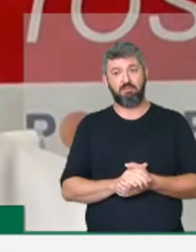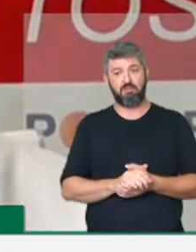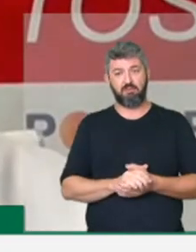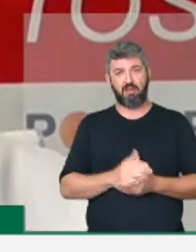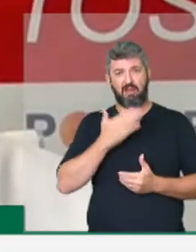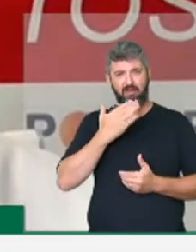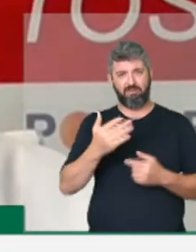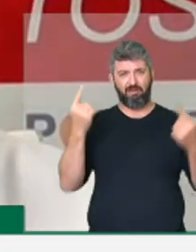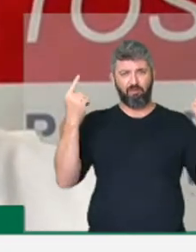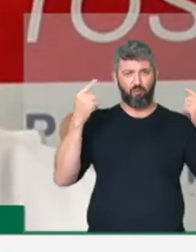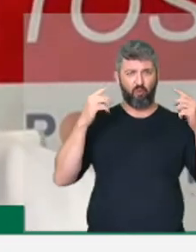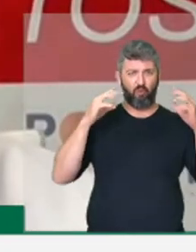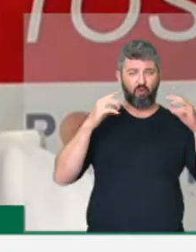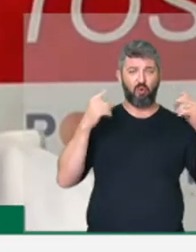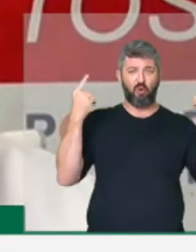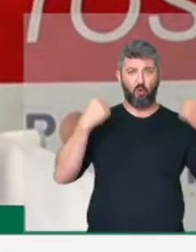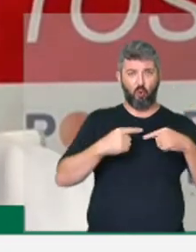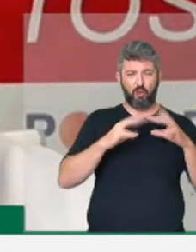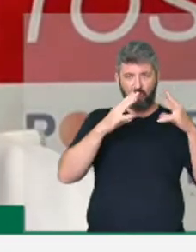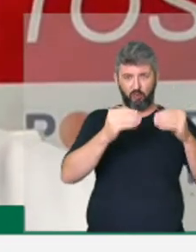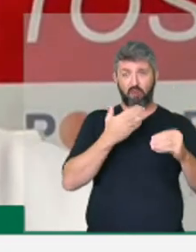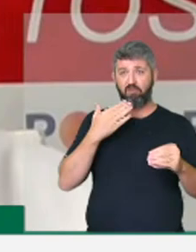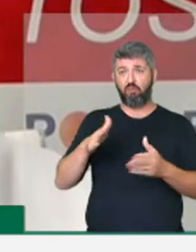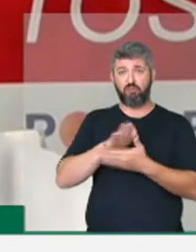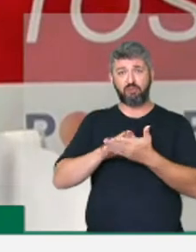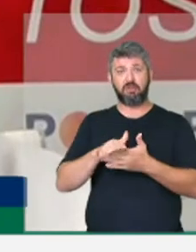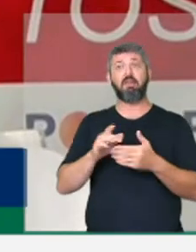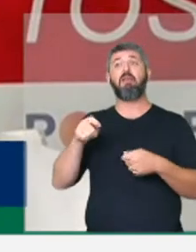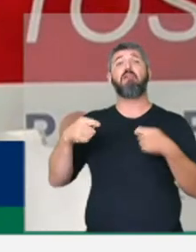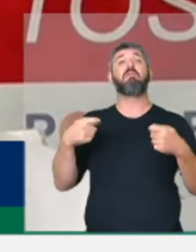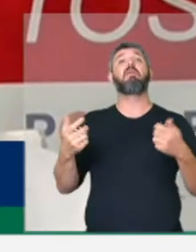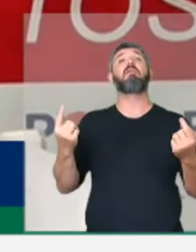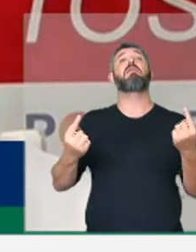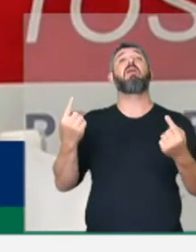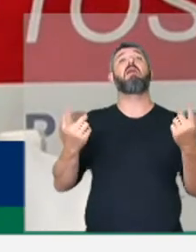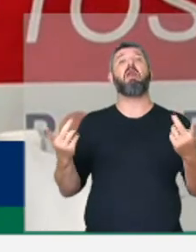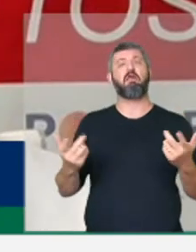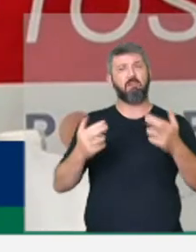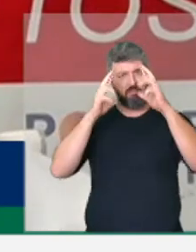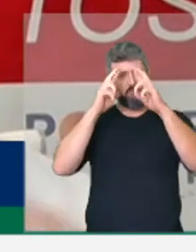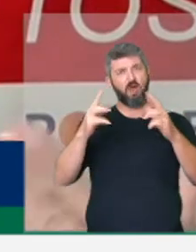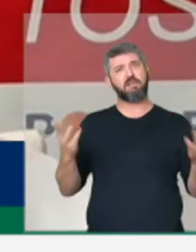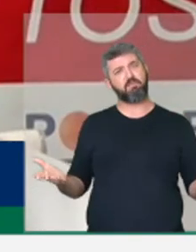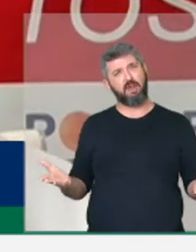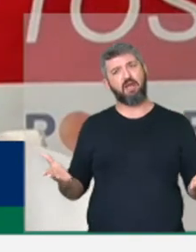POLÍTICO DO RIO GRANDE EU O RESPEITO E ESSE RESPEITO É BOM, É RECÍPROCO E É VERDADEIRO E É SINCERO MAS É PRECISO A GENTE COMPREENDER ISSO TANTO QUE AGORA O PSL